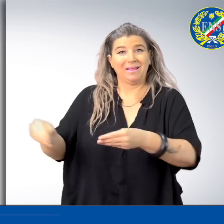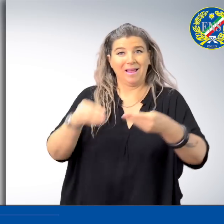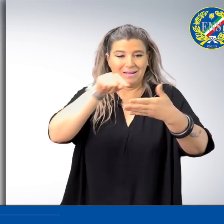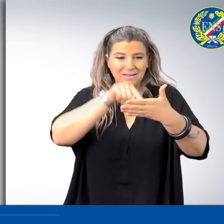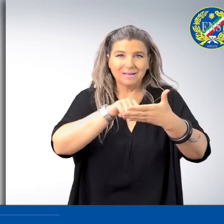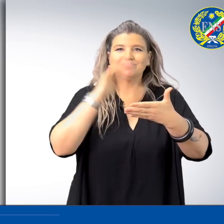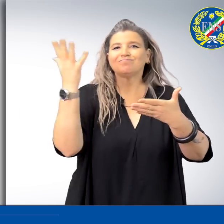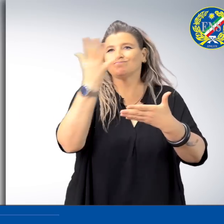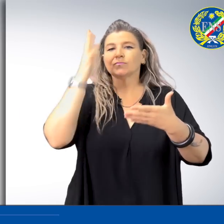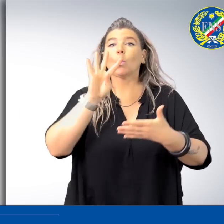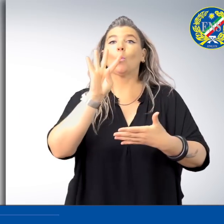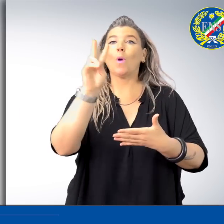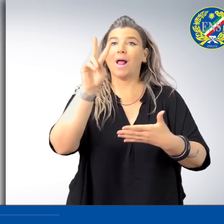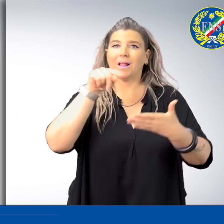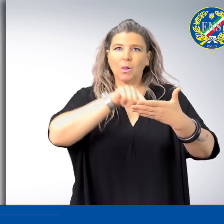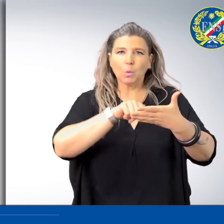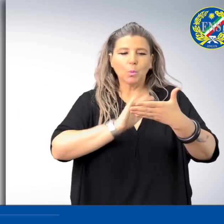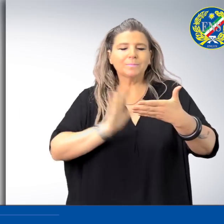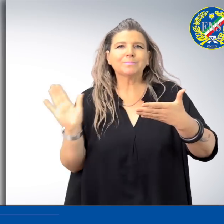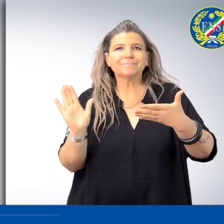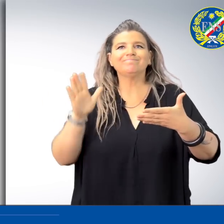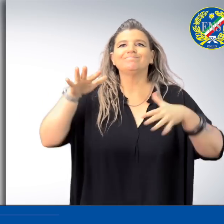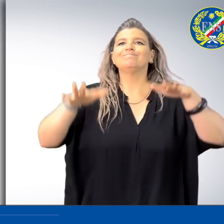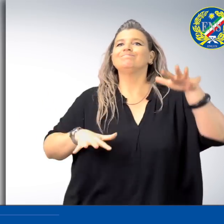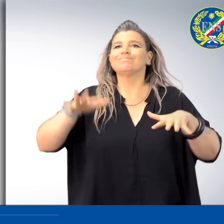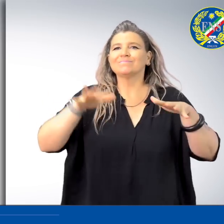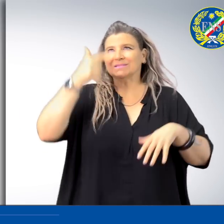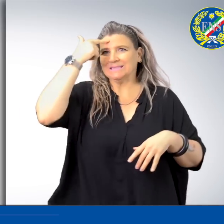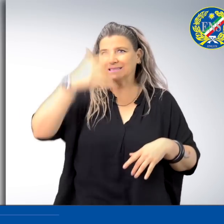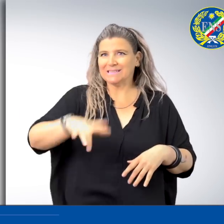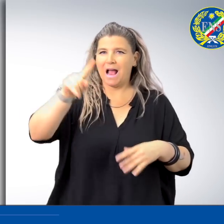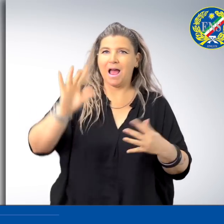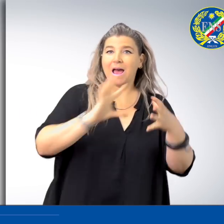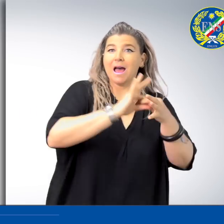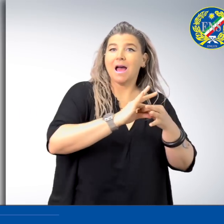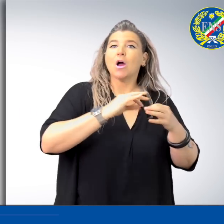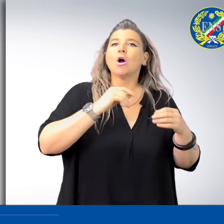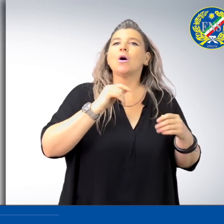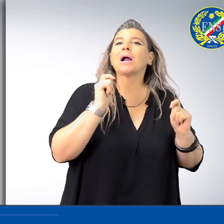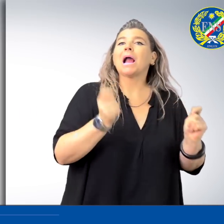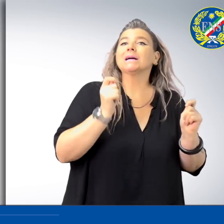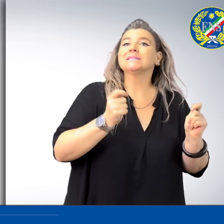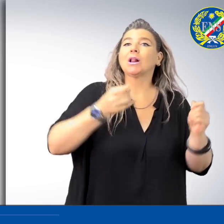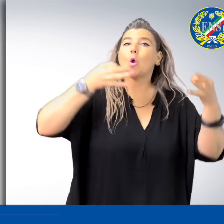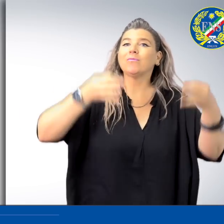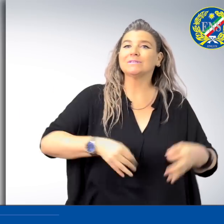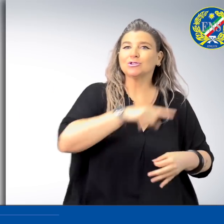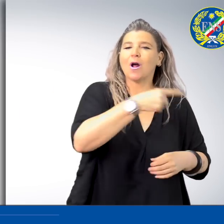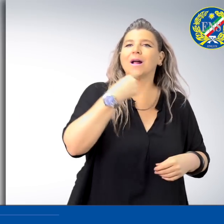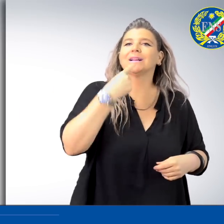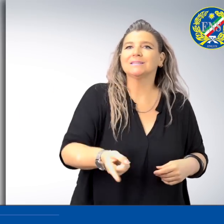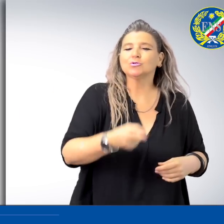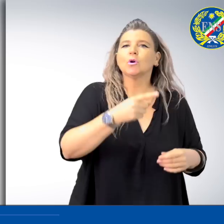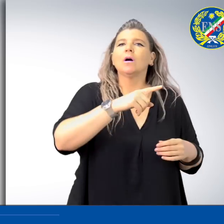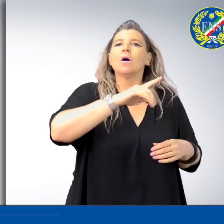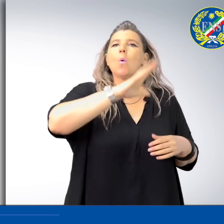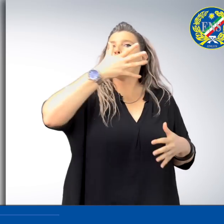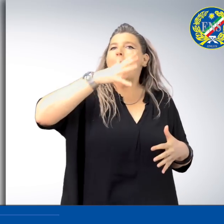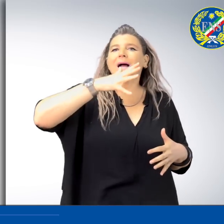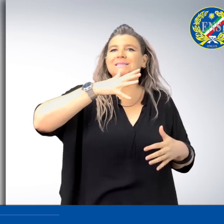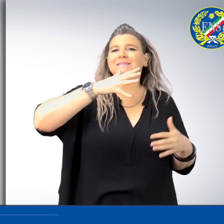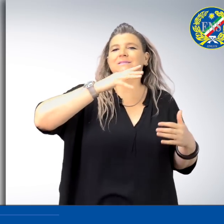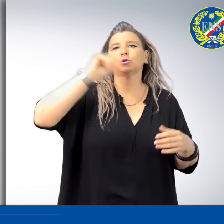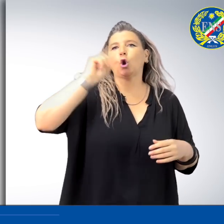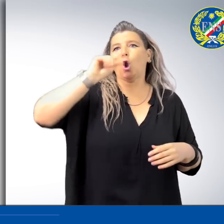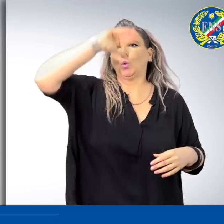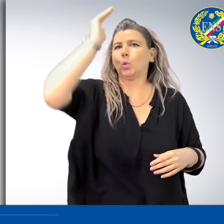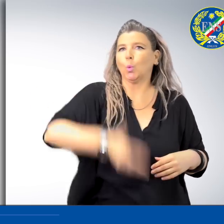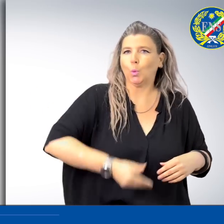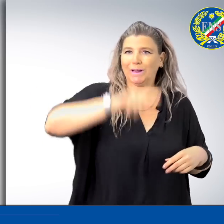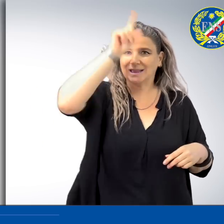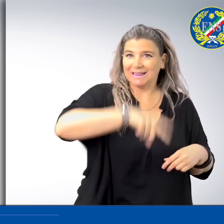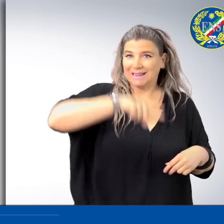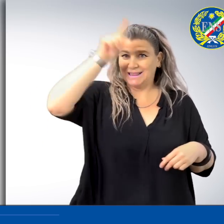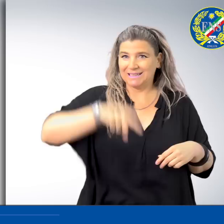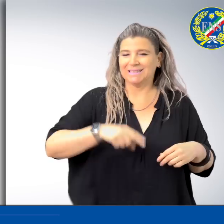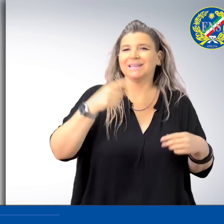Sulla patente vediamo solo il codice 42 e la Gazzetta Ufficiale dice che ci sono anche i sottocodici